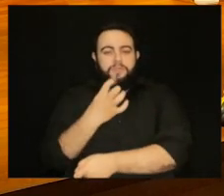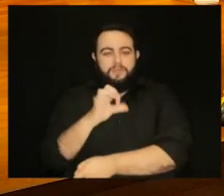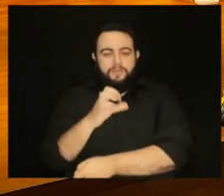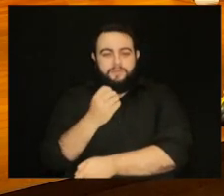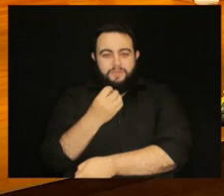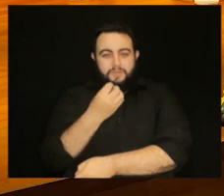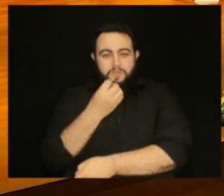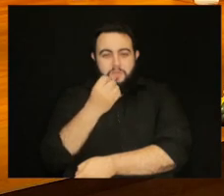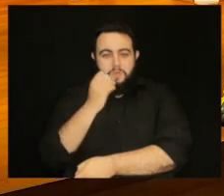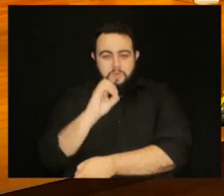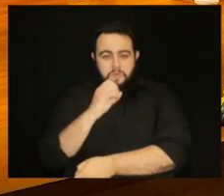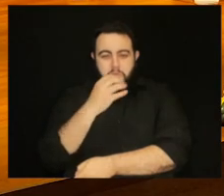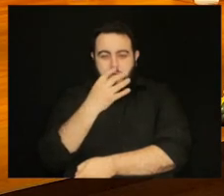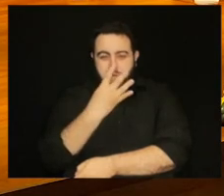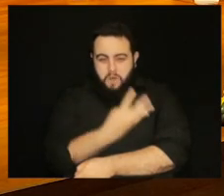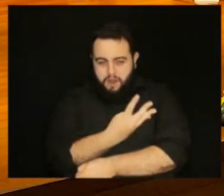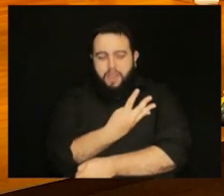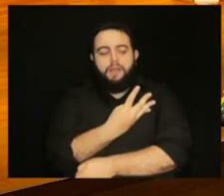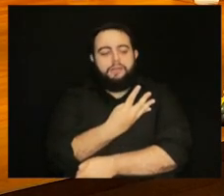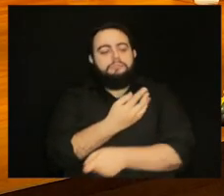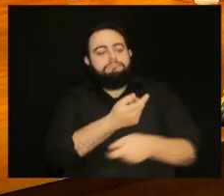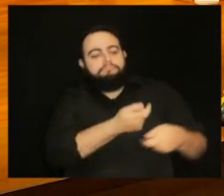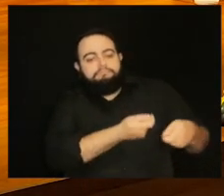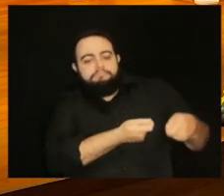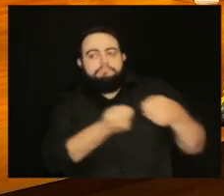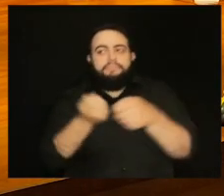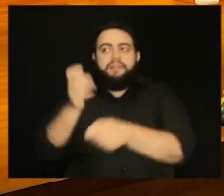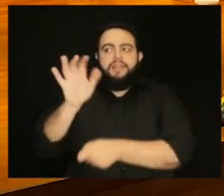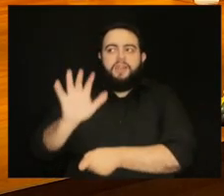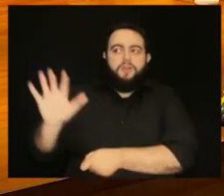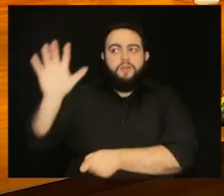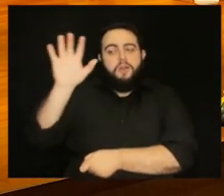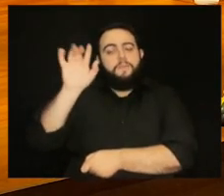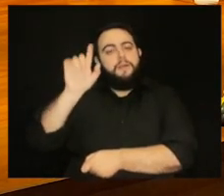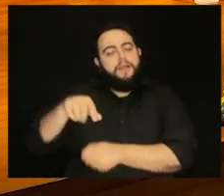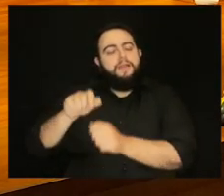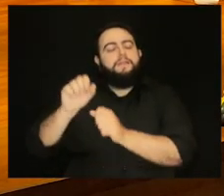as matrizes dos discos para a Europa, para essa fábrica na Alemanha, eles prensavam os discos e